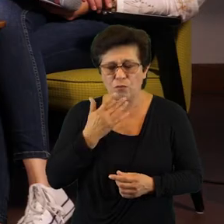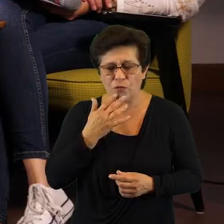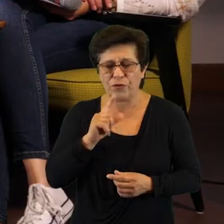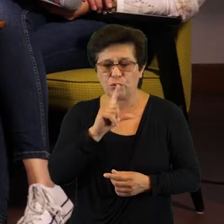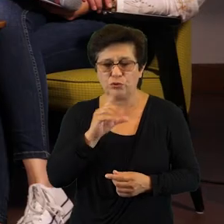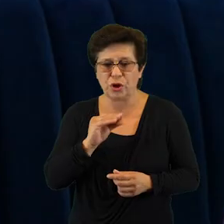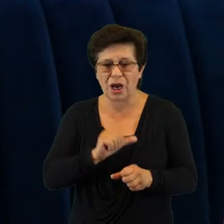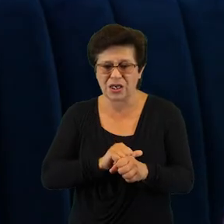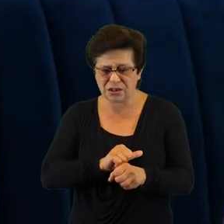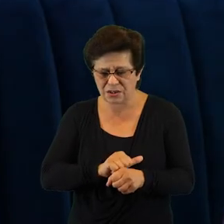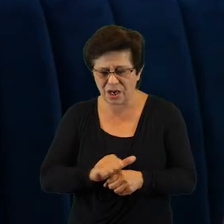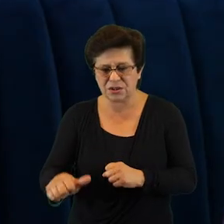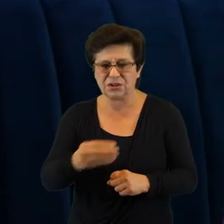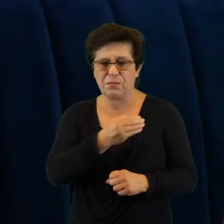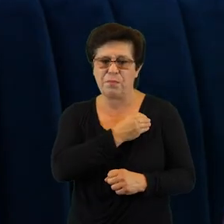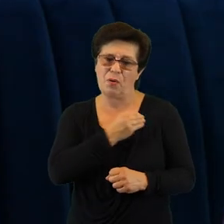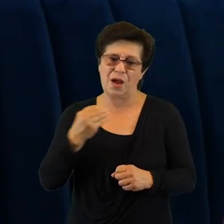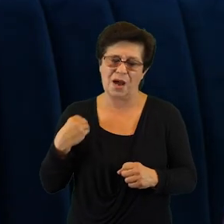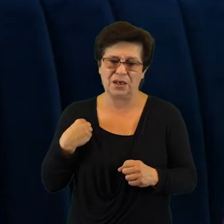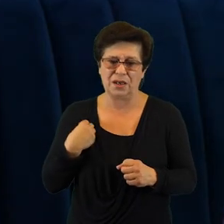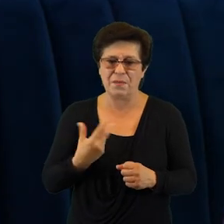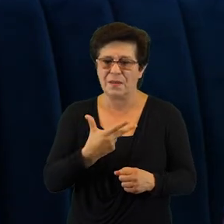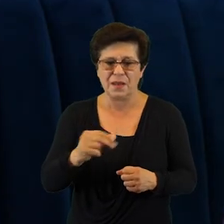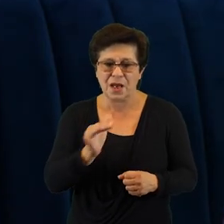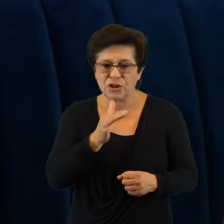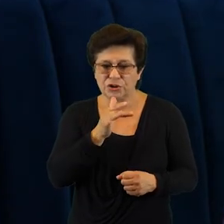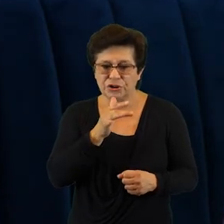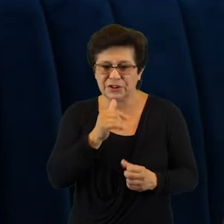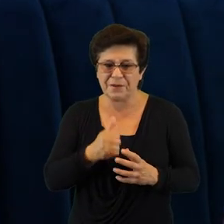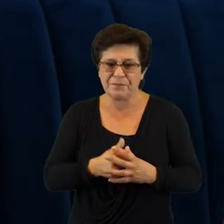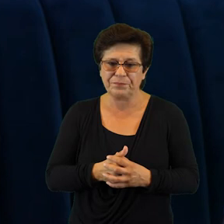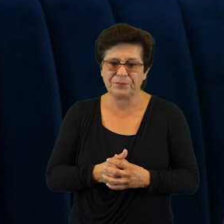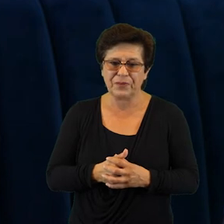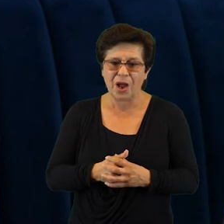Jak już weszłam w ten wątek, to może go pociągnę,